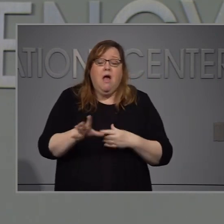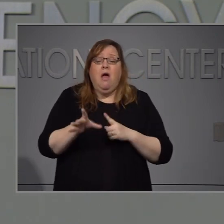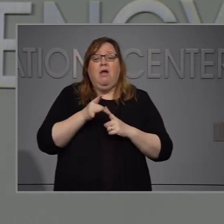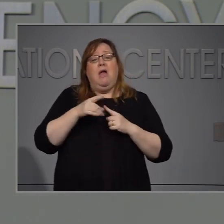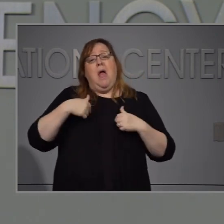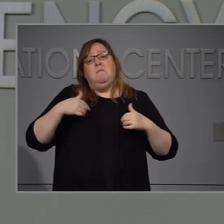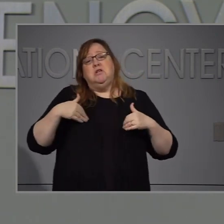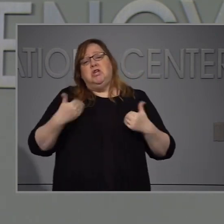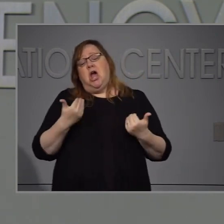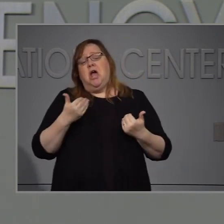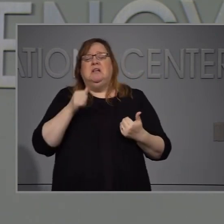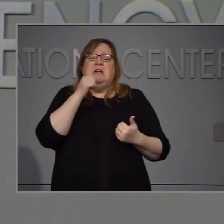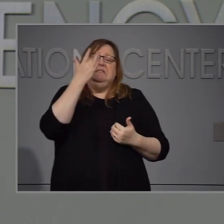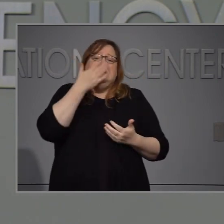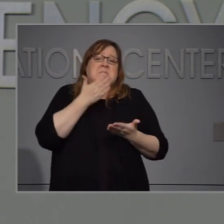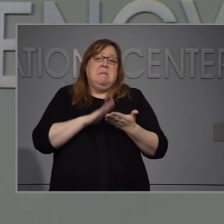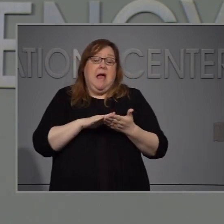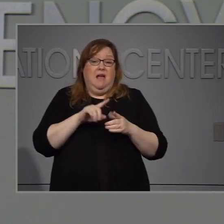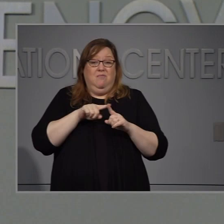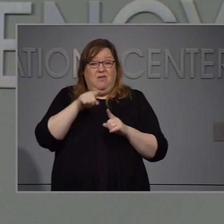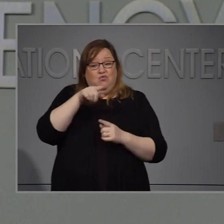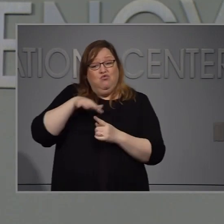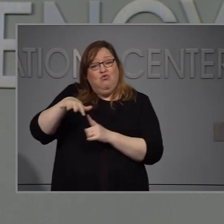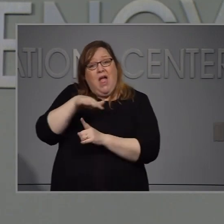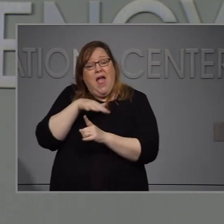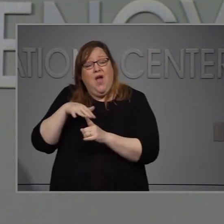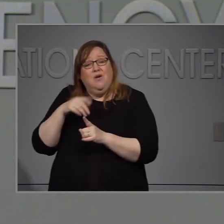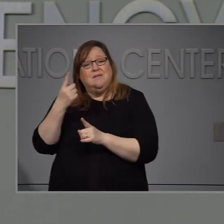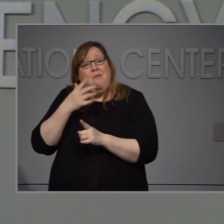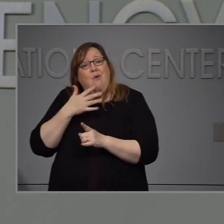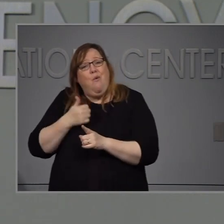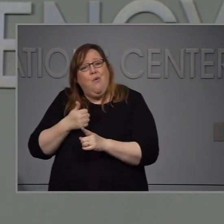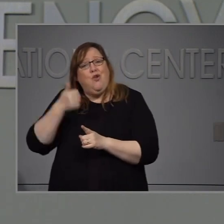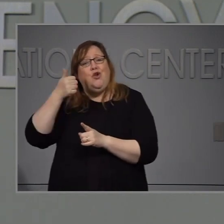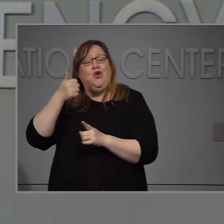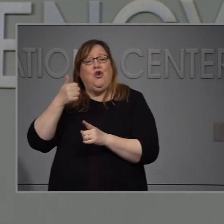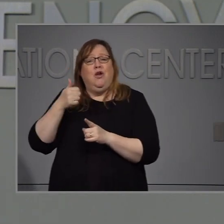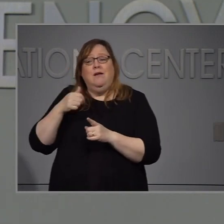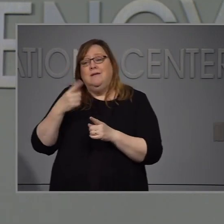Ganarle pero la mejor tu vecino que está más viejito alguien que viven tocar alleo